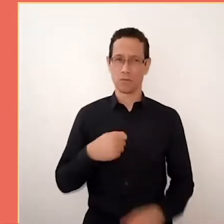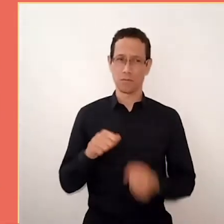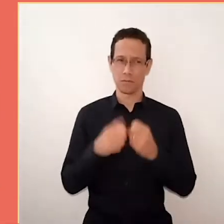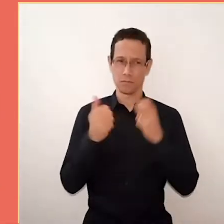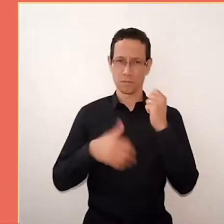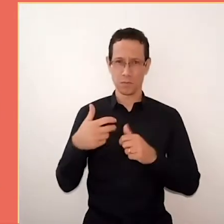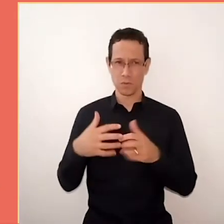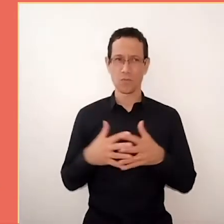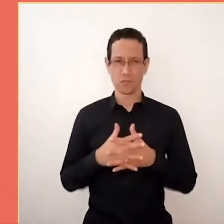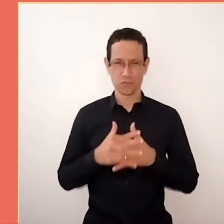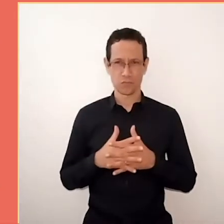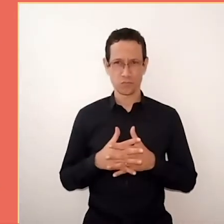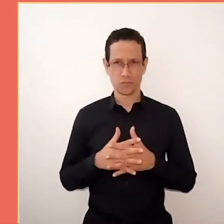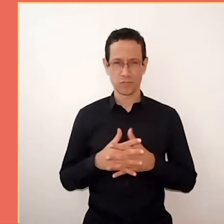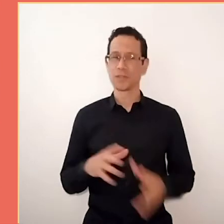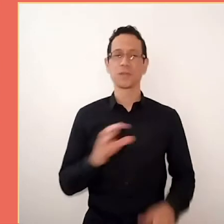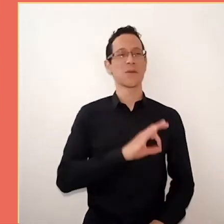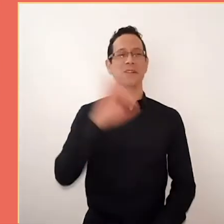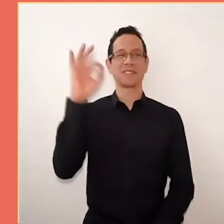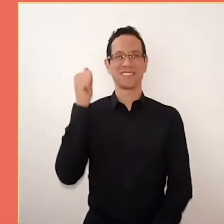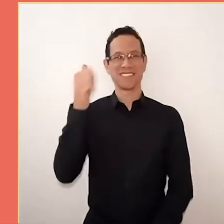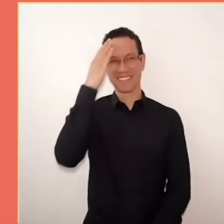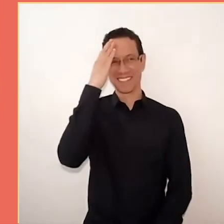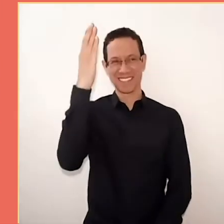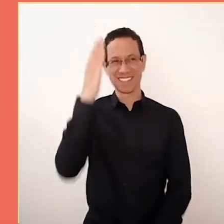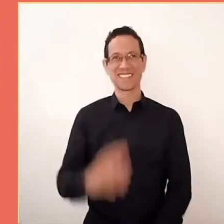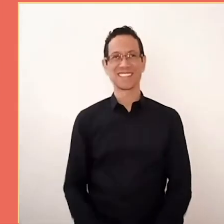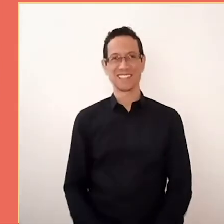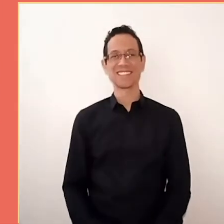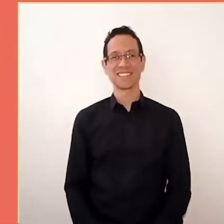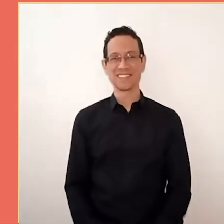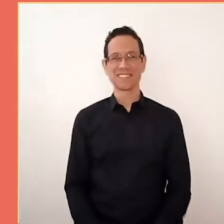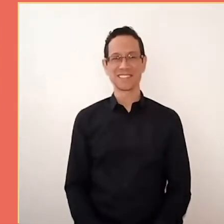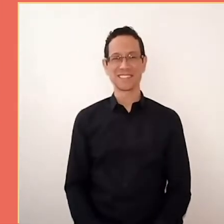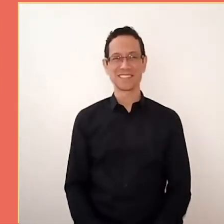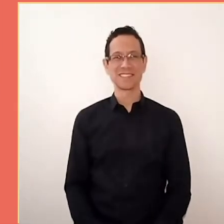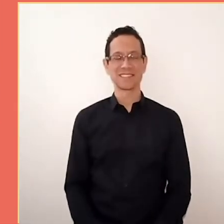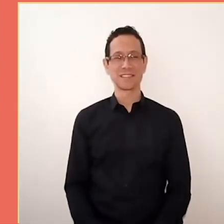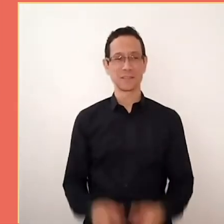Não, está ótimo. Muito obrigada, Mônica. Luciana? Boa tarde.